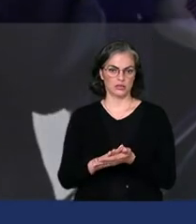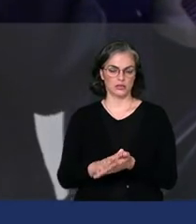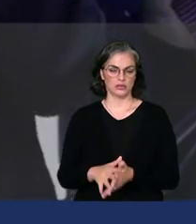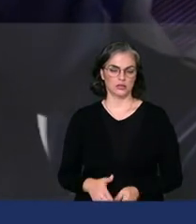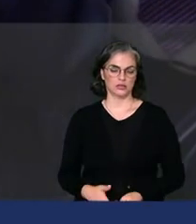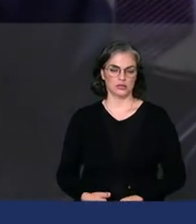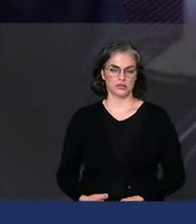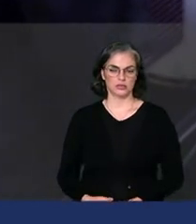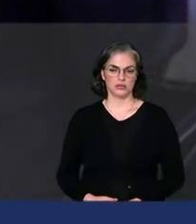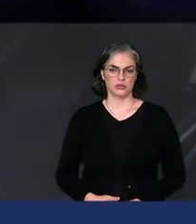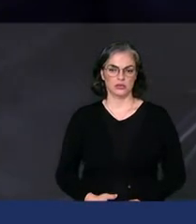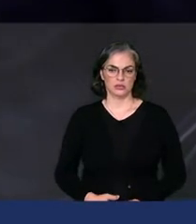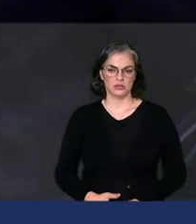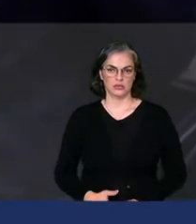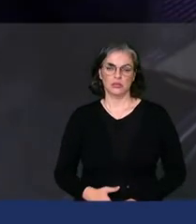PÚBLICA. COMO HÁ , SÃO 9 DESTINAÇÕES, 9 DESTINAÇÕ